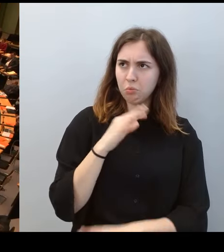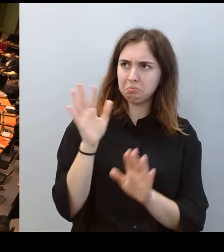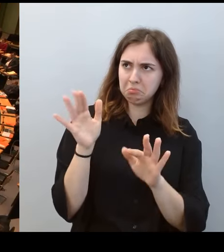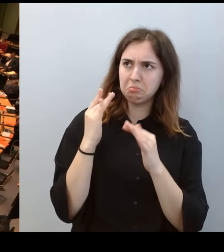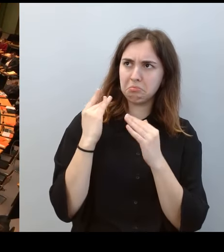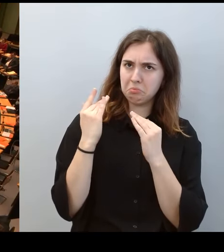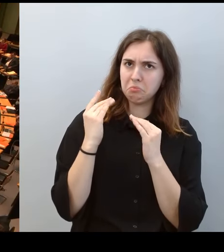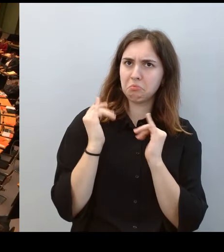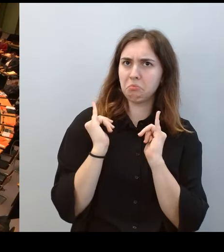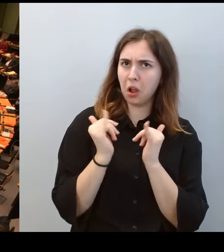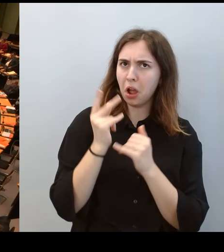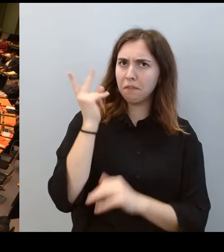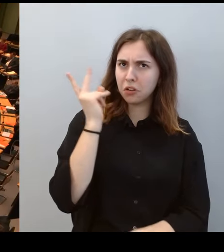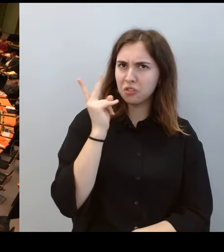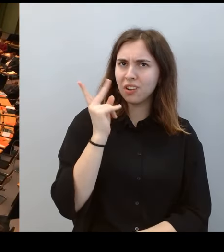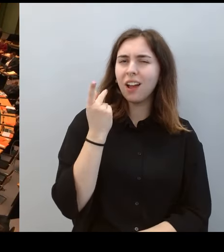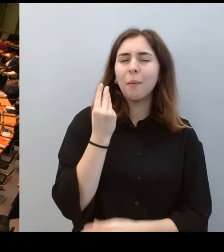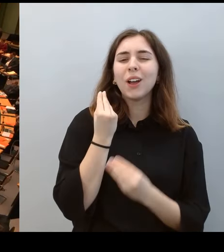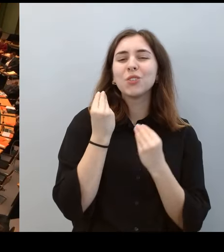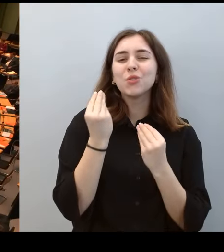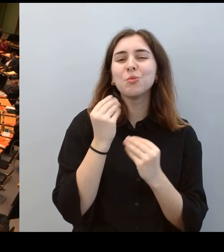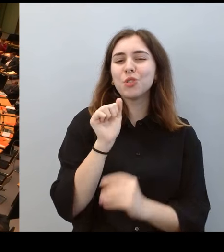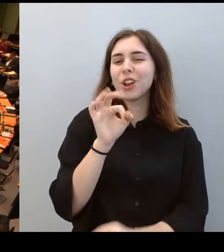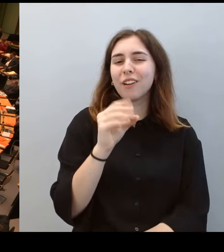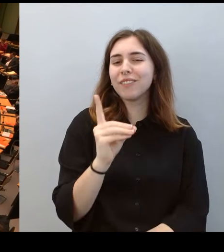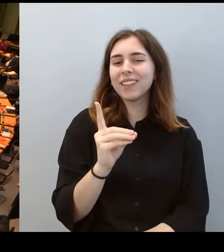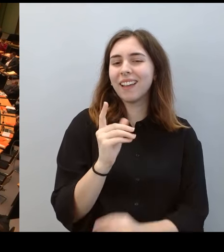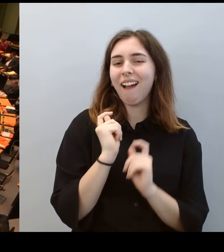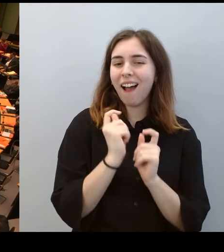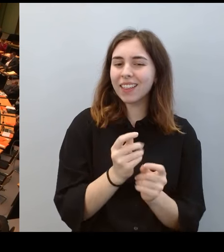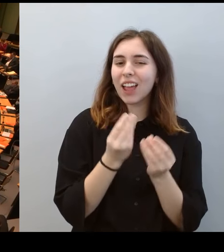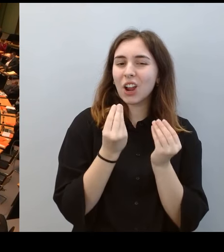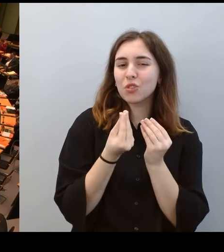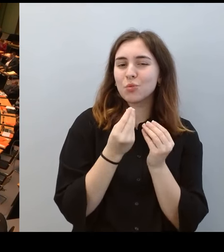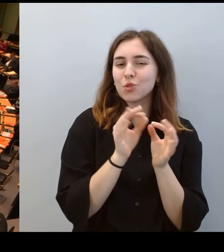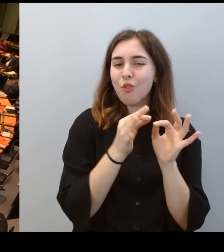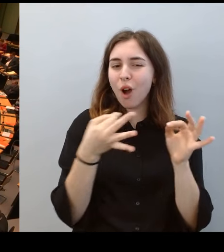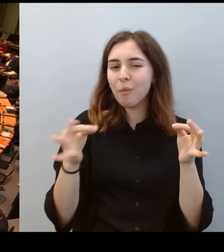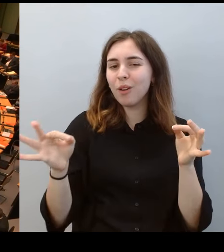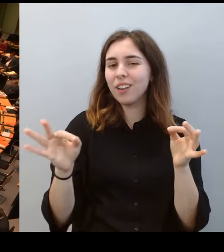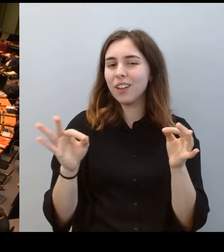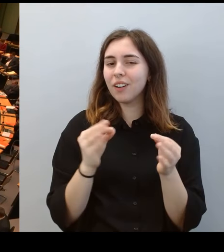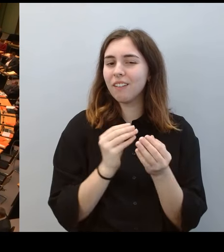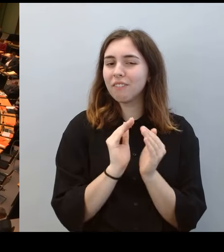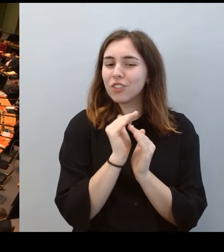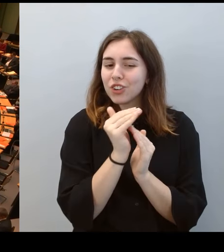So einfach ist die Welt nicht, wie Sie die hier gerade mal darstellen. Die Umweltzone, die Umweltzone ist